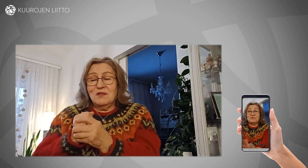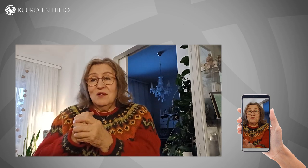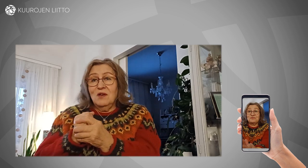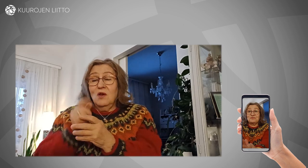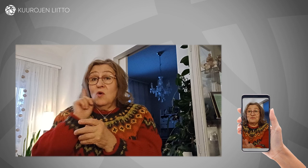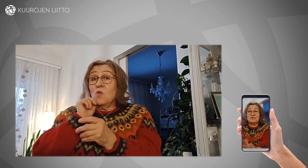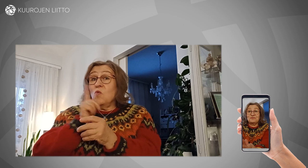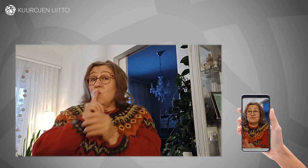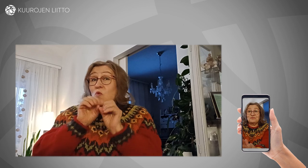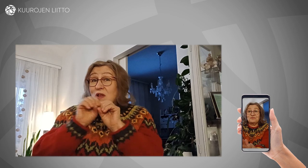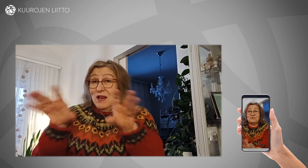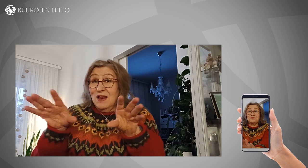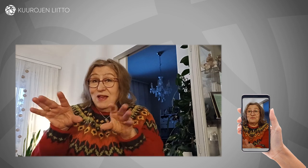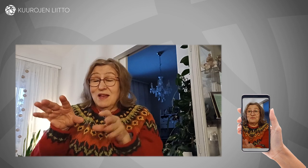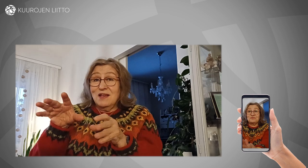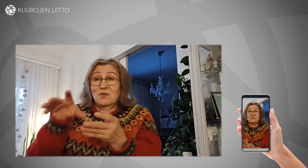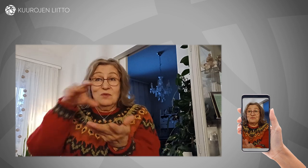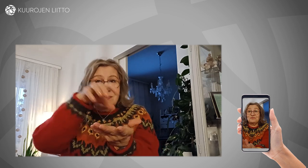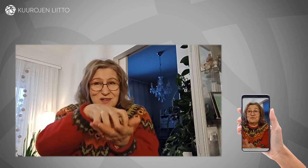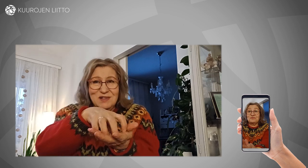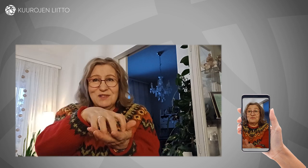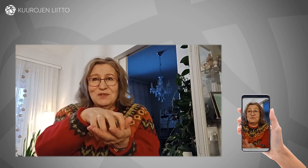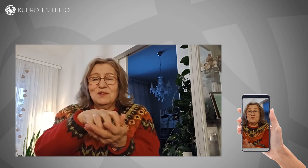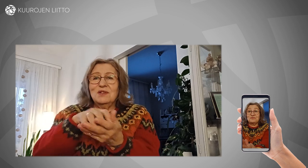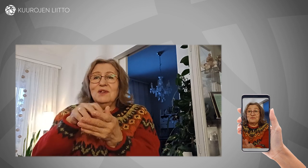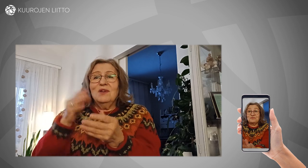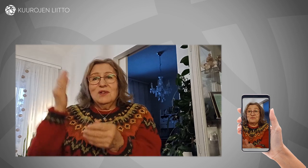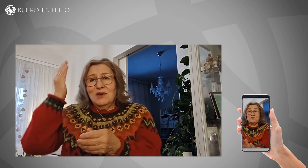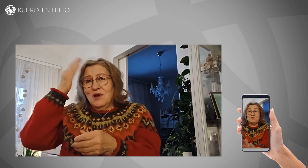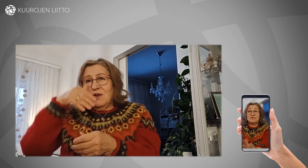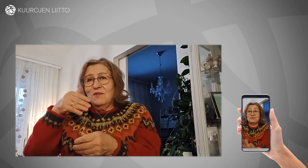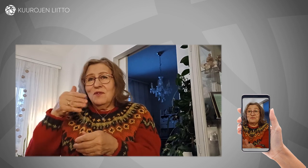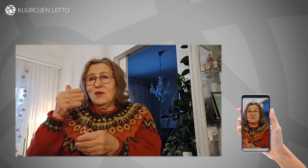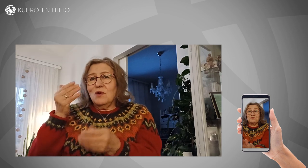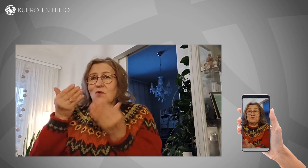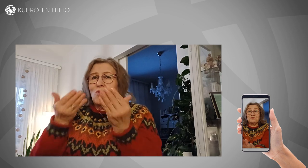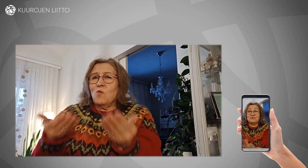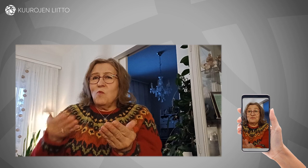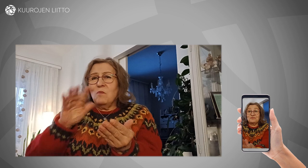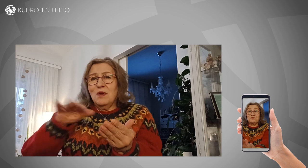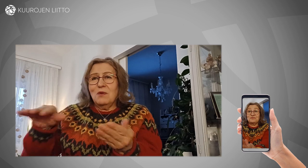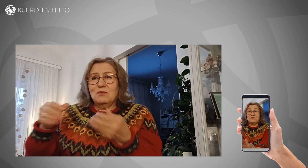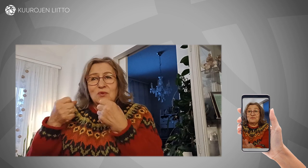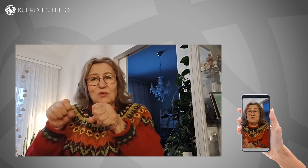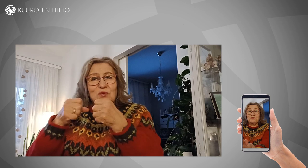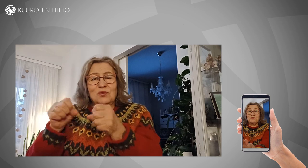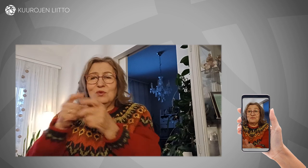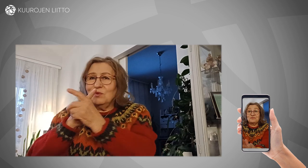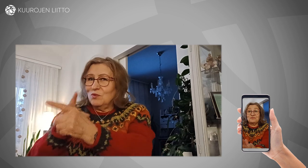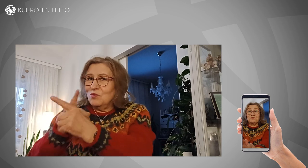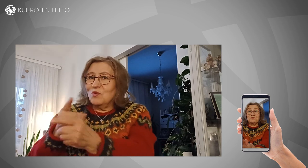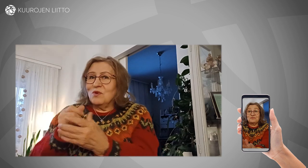Kuurojen Lähetyksessä Ansa on vaikuttanut sekä hallituksessa että Afrikan kummilapsitoiminnassa.